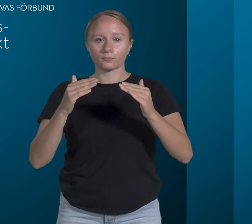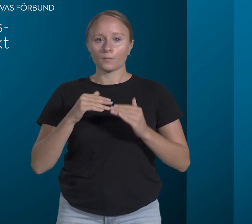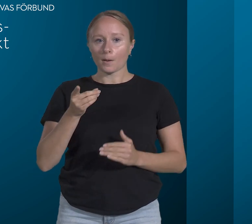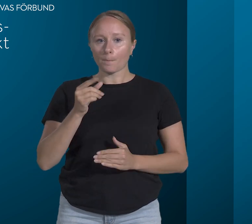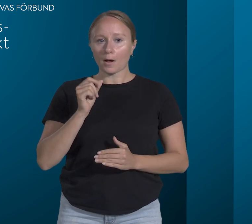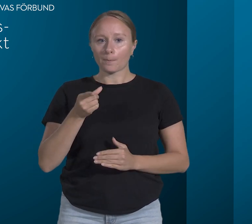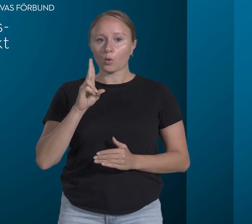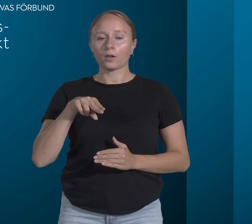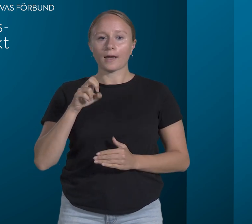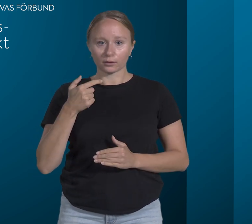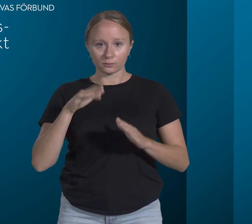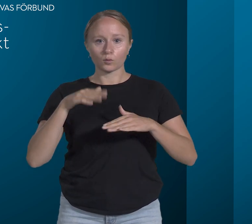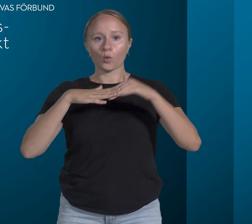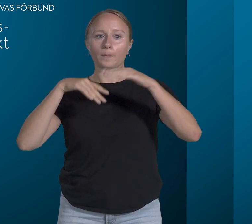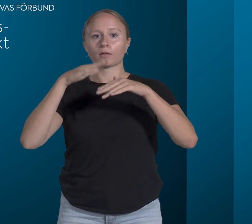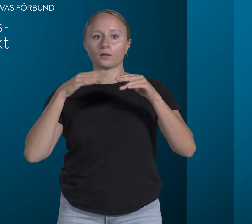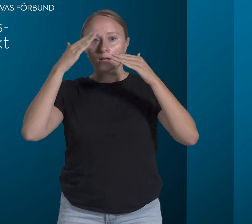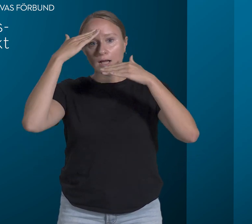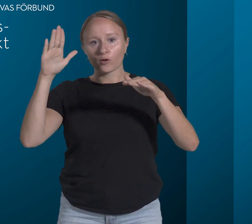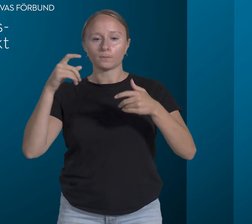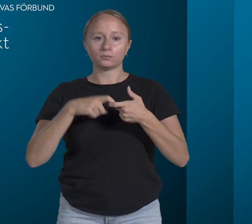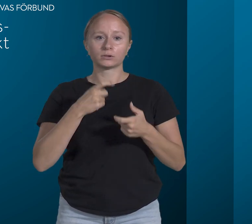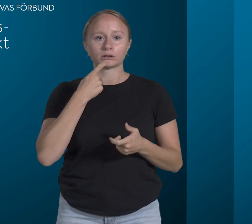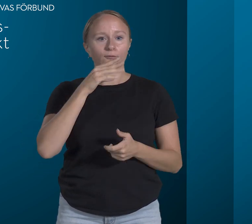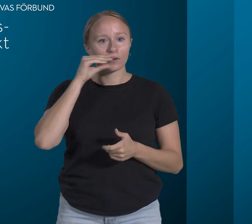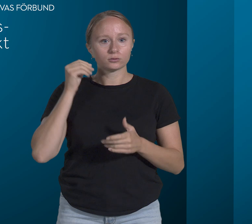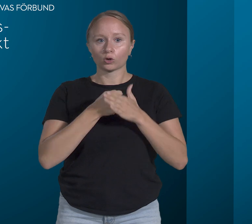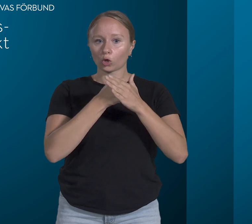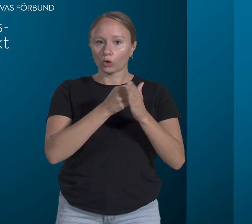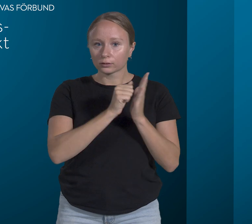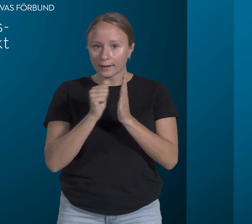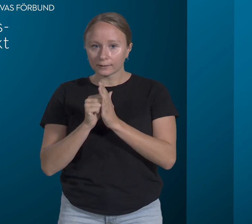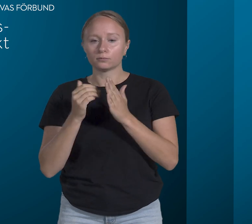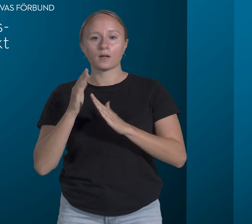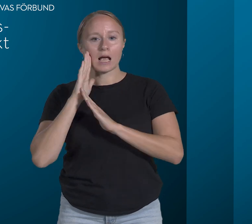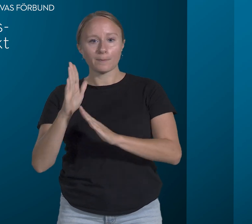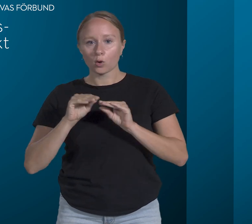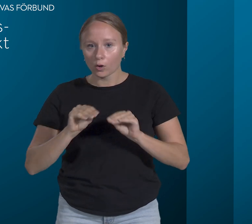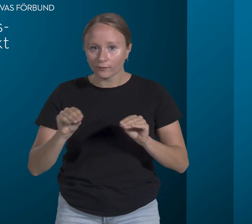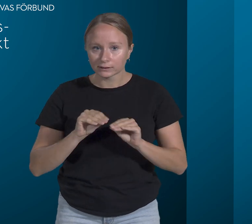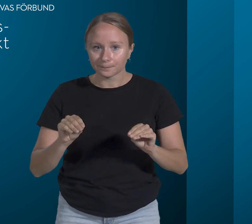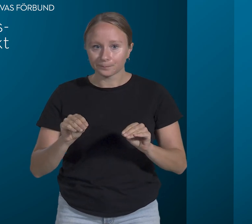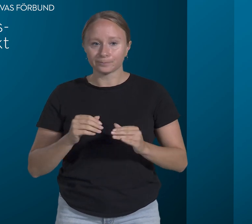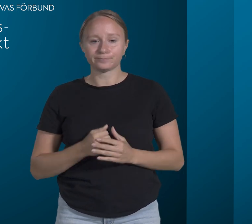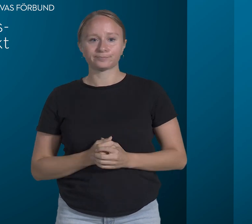Papunet.net uppdaterades med information om finlandssvenska stödtecken - och hemundervisning.